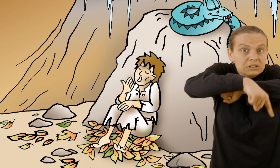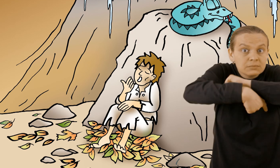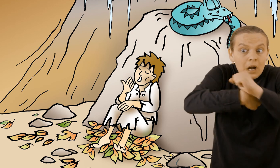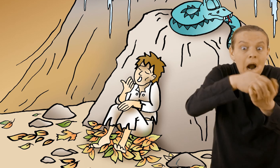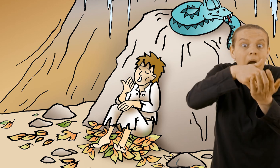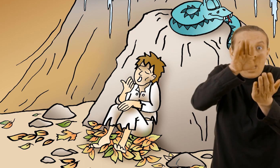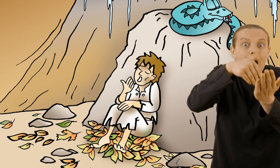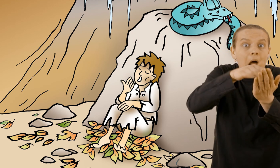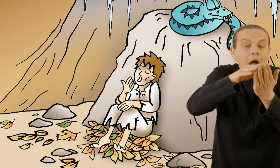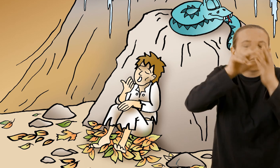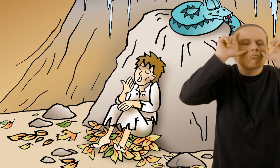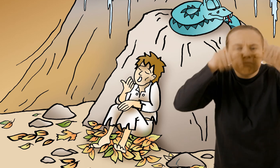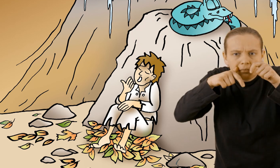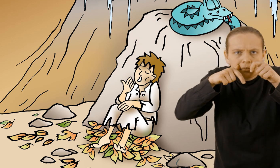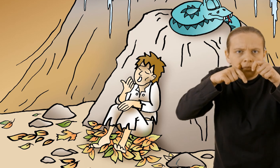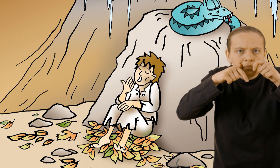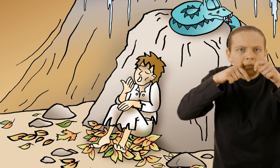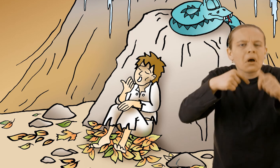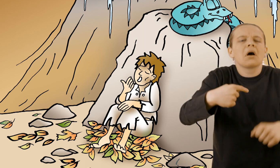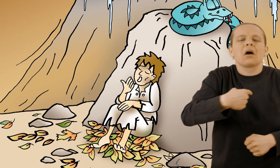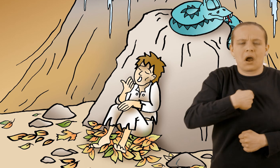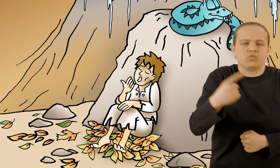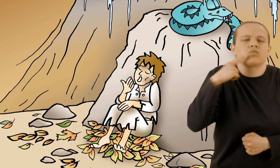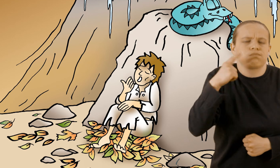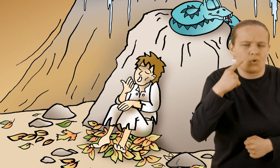"Ako sve zmije polizale ovaj kamen i zaspale i ja bih to mogao."